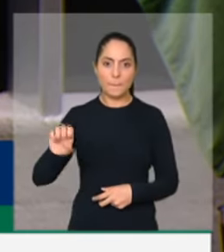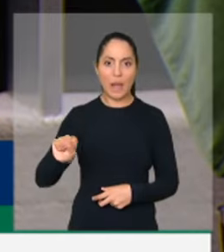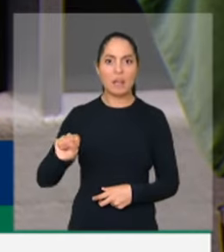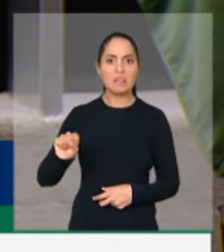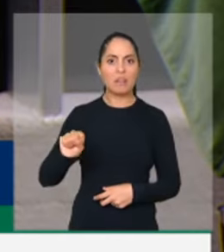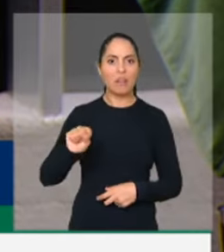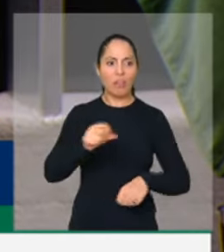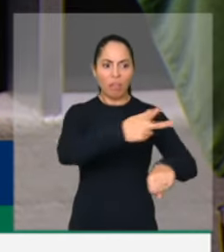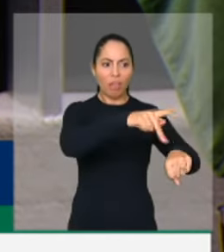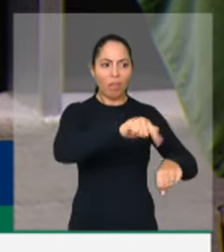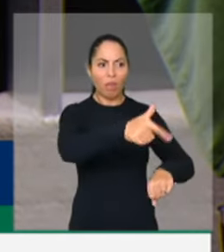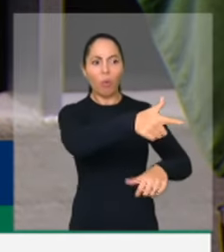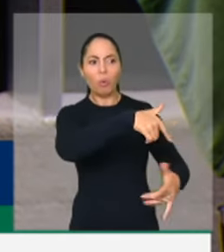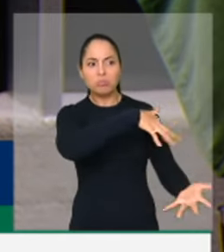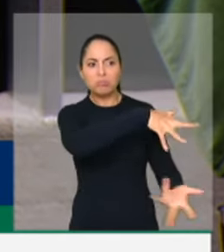INTERNACIONAIS EM TROCA DE APOIO E PERSEGUIÇÃO AO